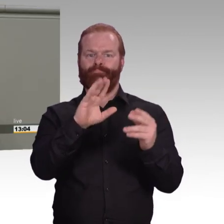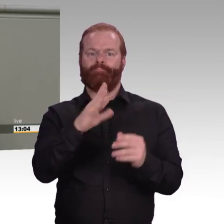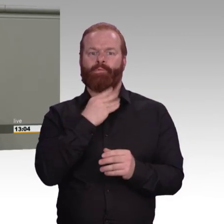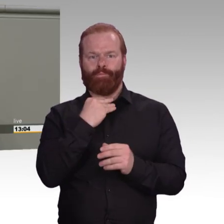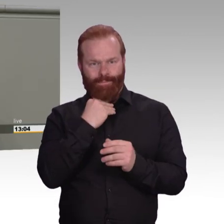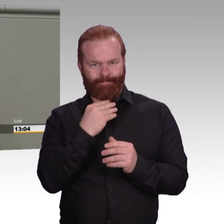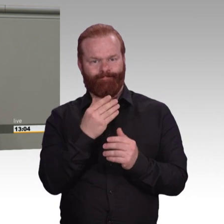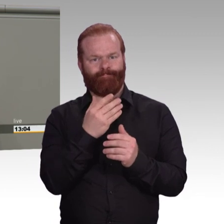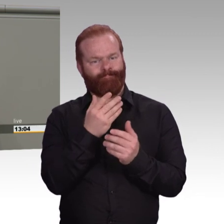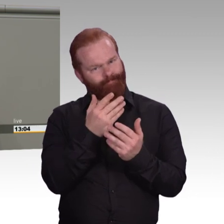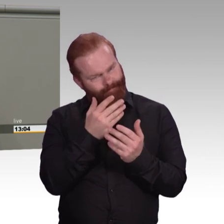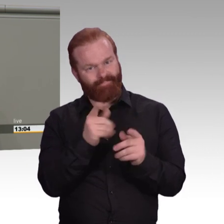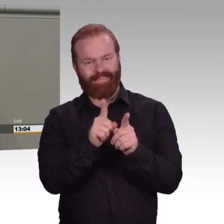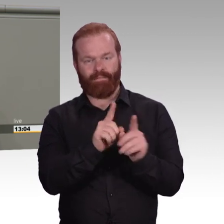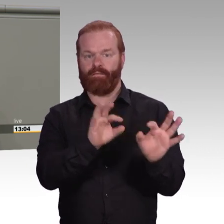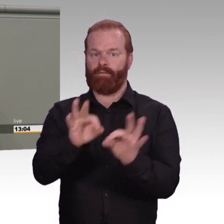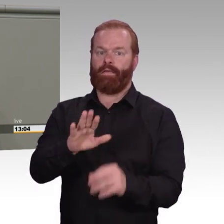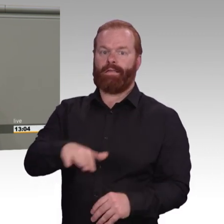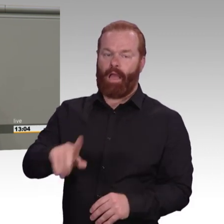in familiengerichtlichen Verfahren stärken.